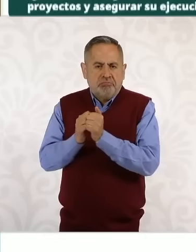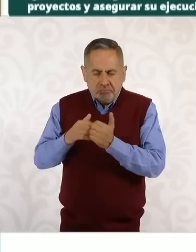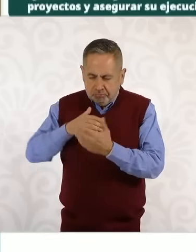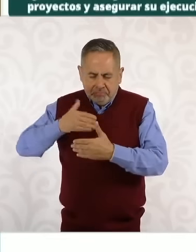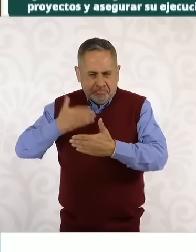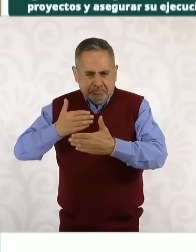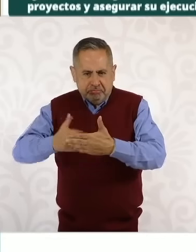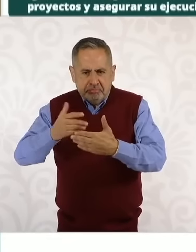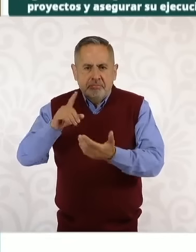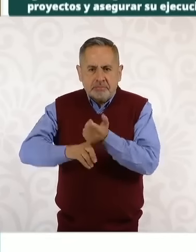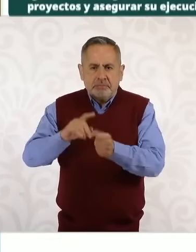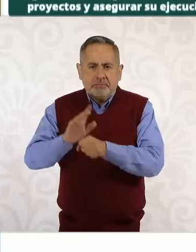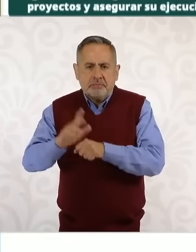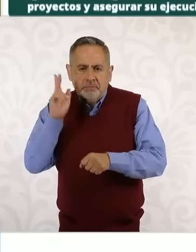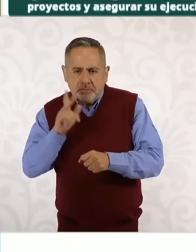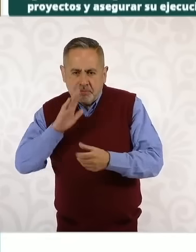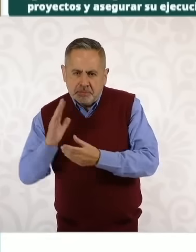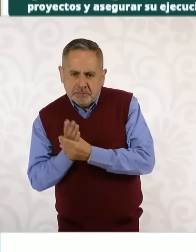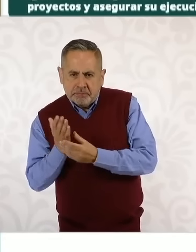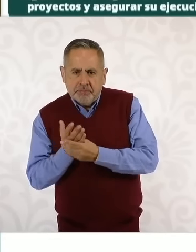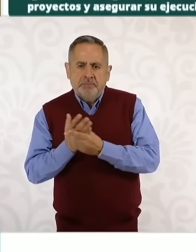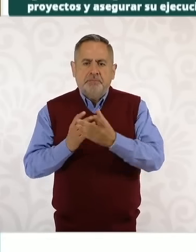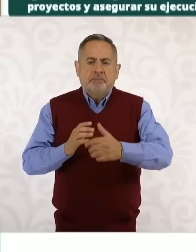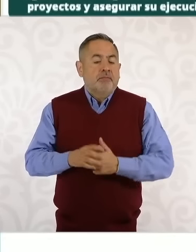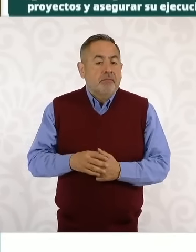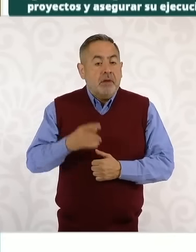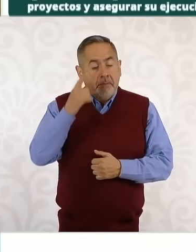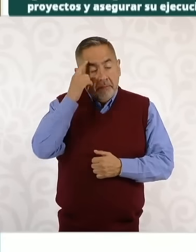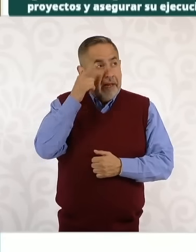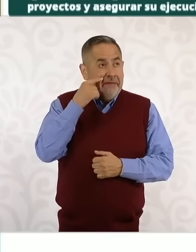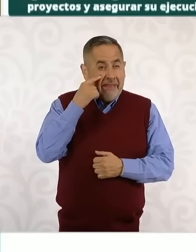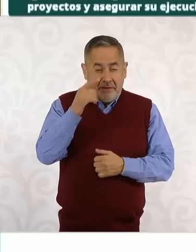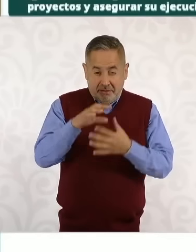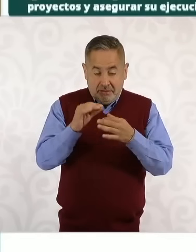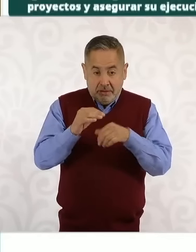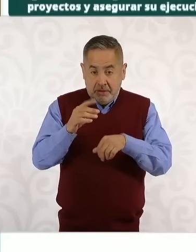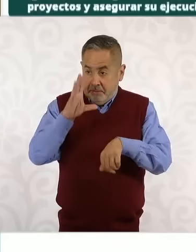probatorios. Eh, quiero decirles que para la obtención de un permiso se involucran cinco